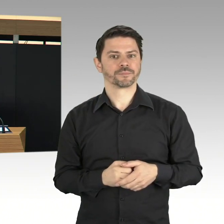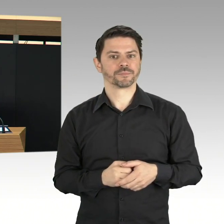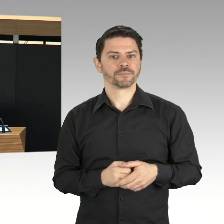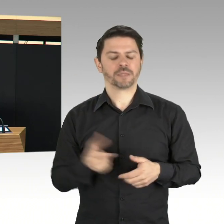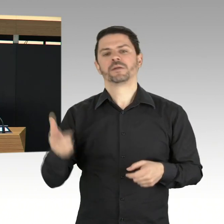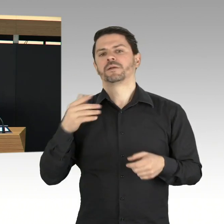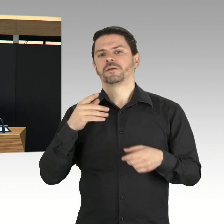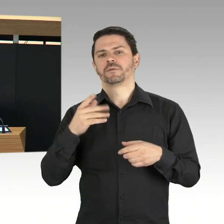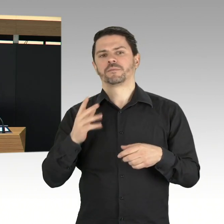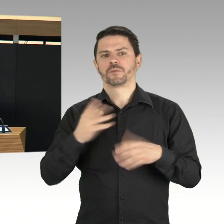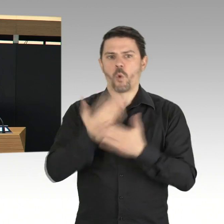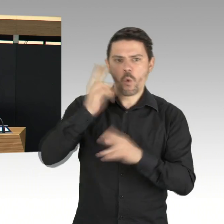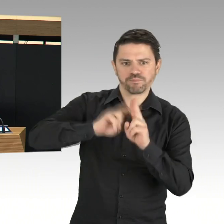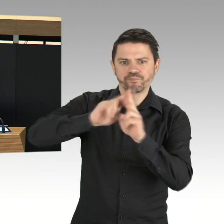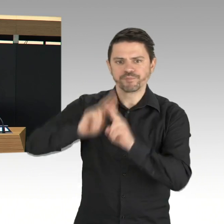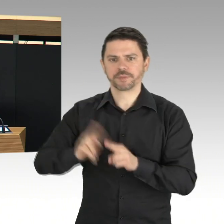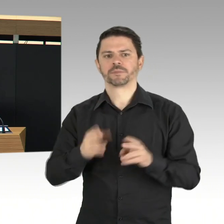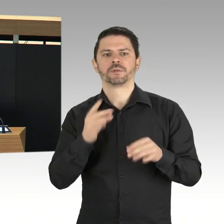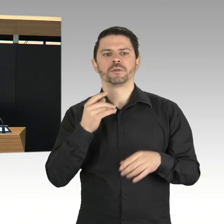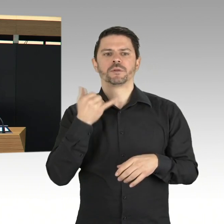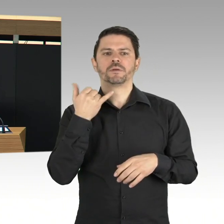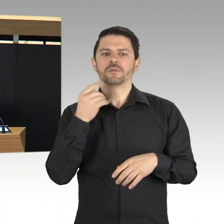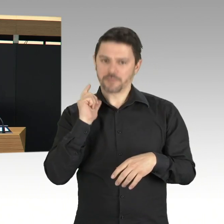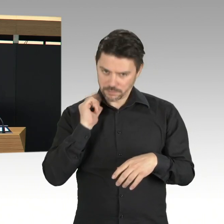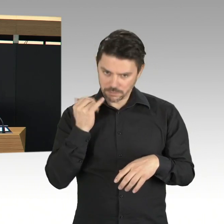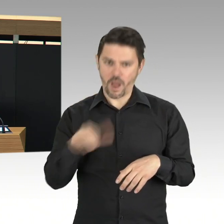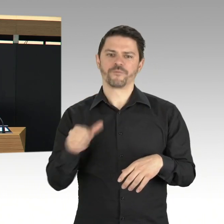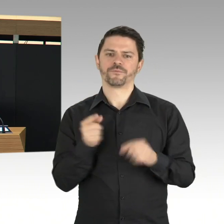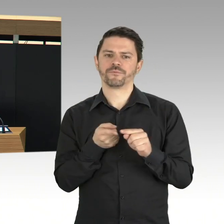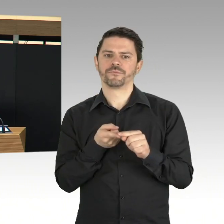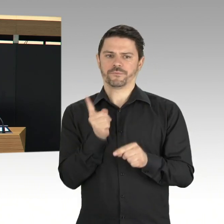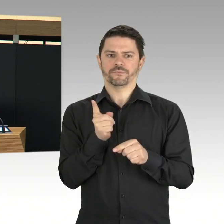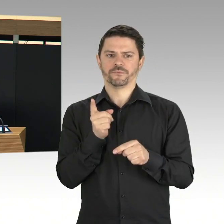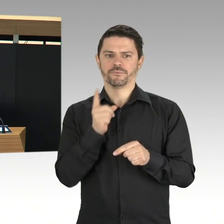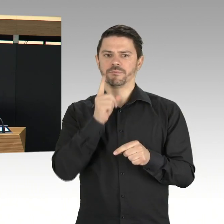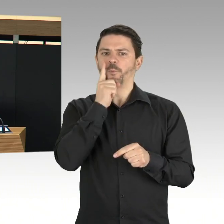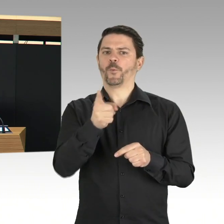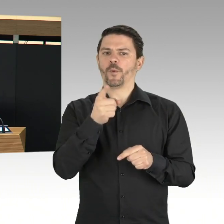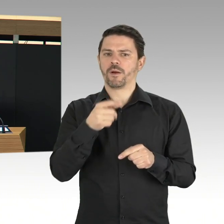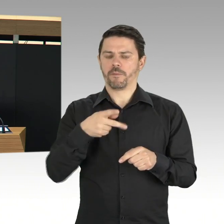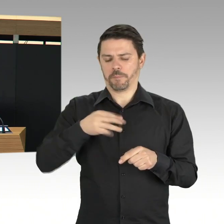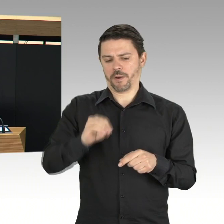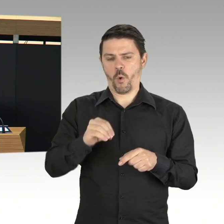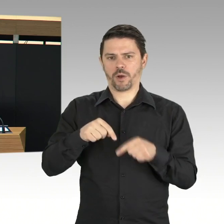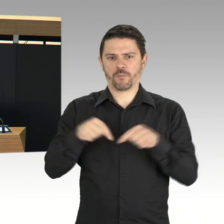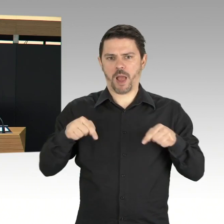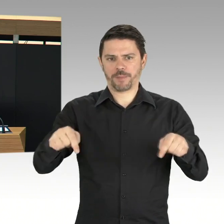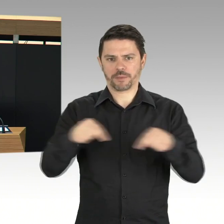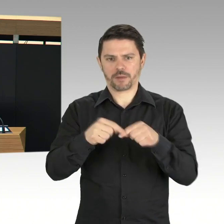mit Bußgeldern von bis zu 500 000 Euro, das ist eine halbe Million, geahndet. (Beifall)